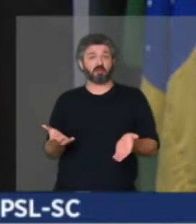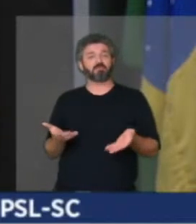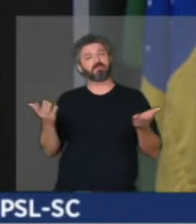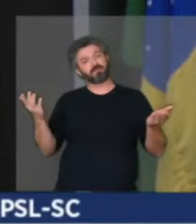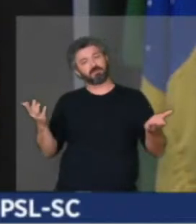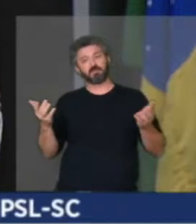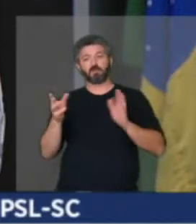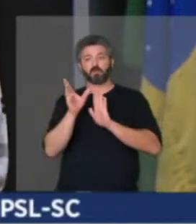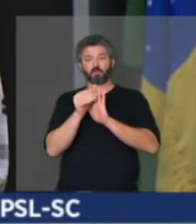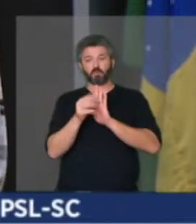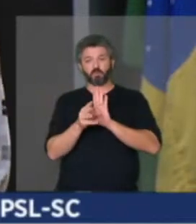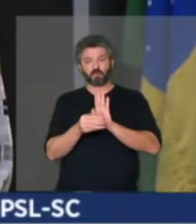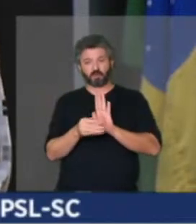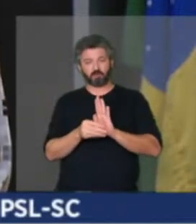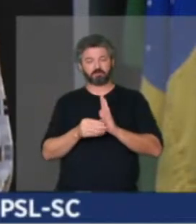PARTIDÁRIOS ORIENTEM CONTRA O REQUERIMENTO DE CONVOCAÇÃO